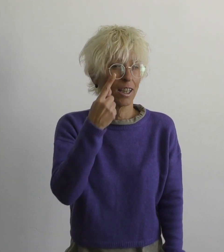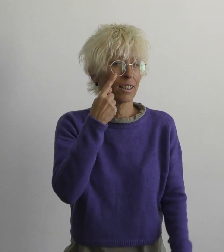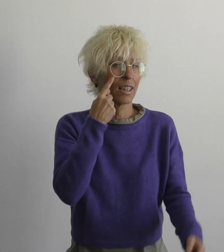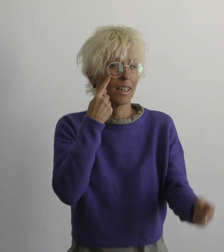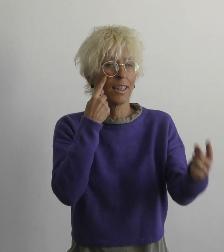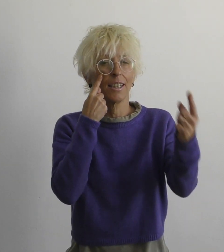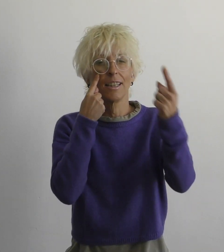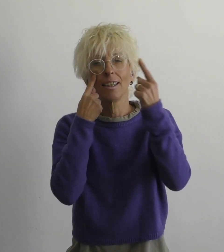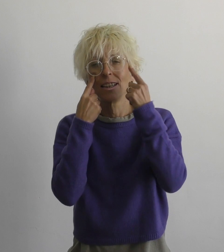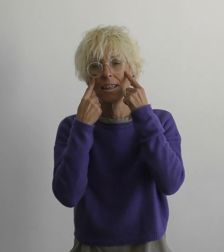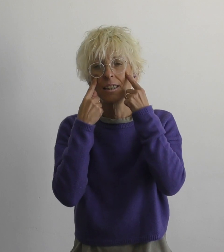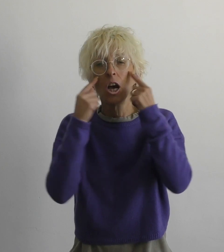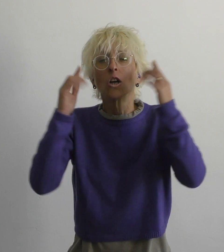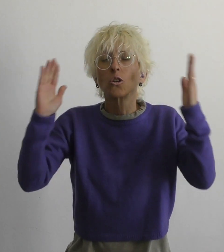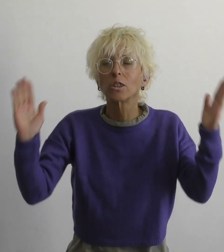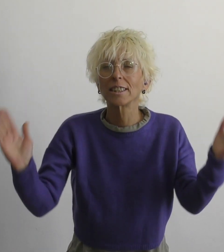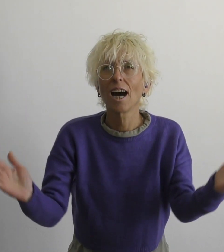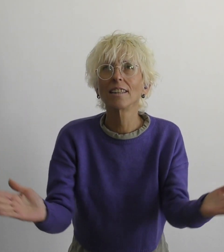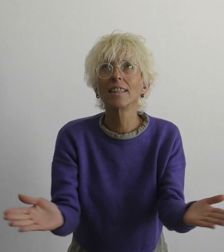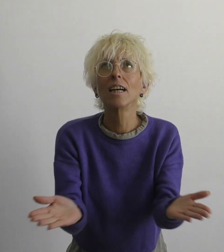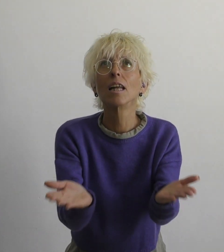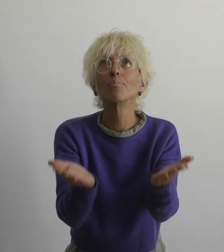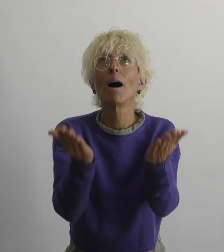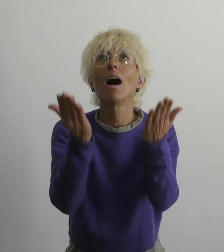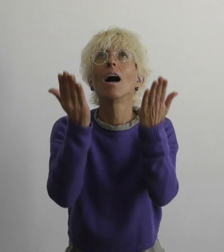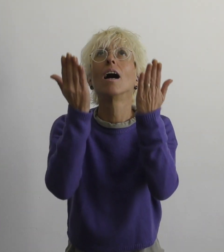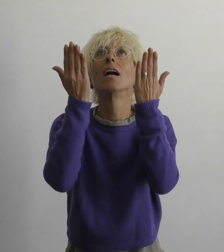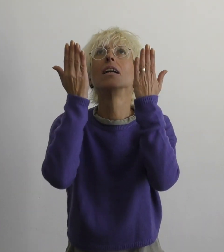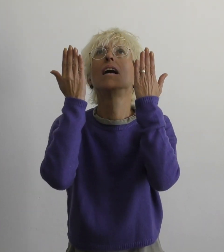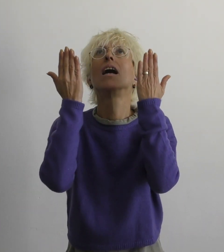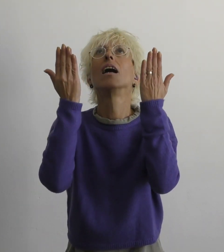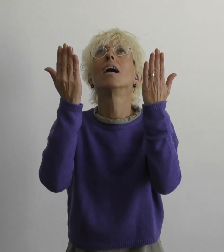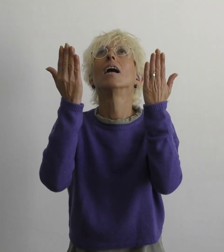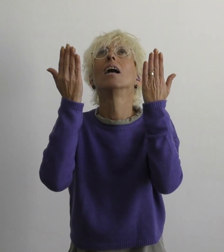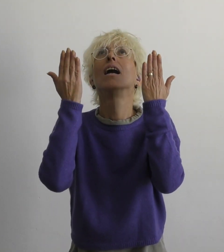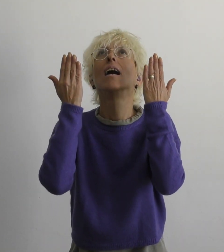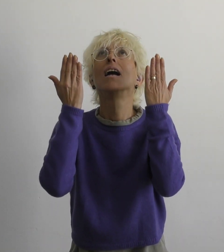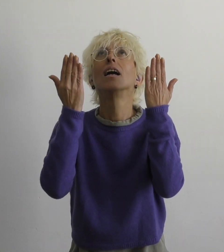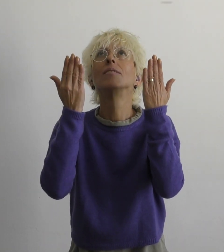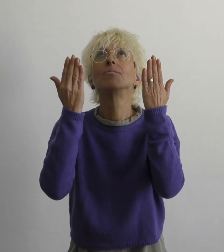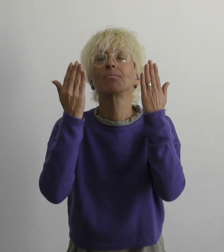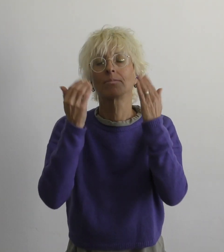I carry both of my eyes up to the sky